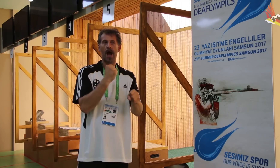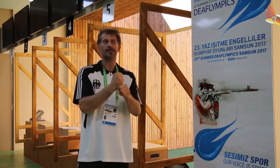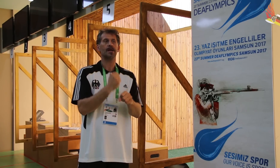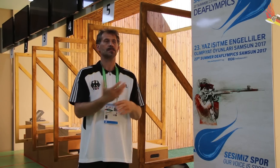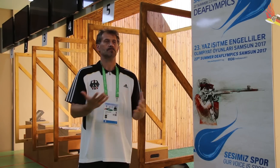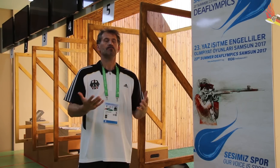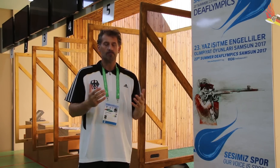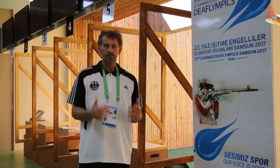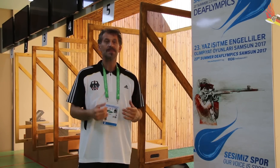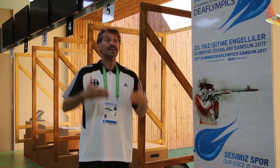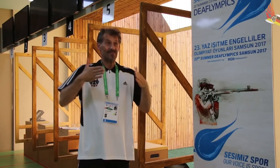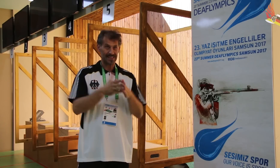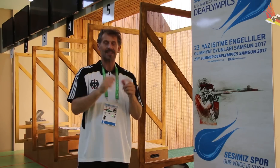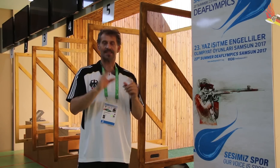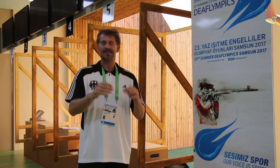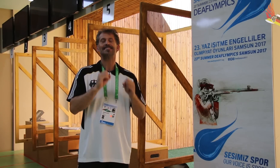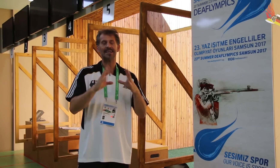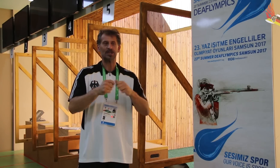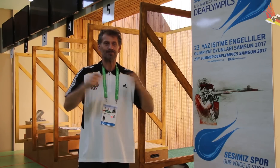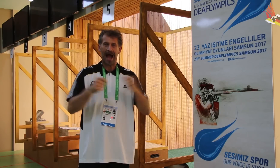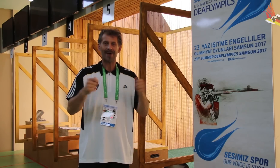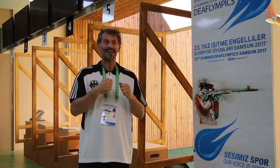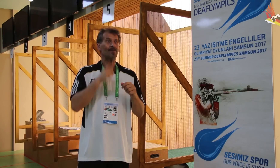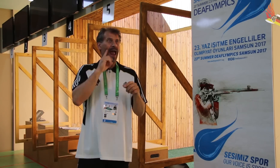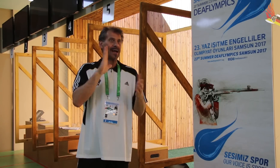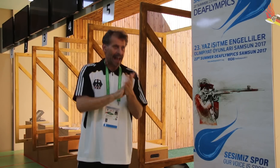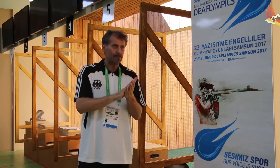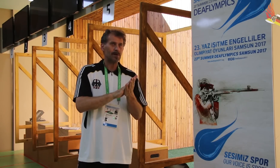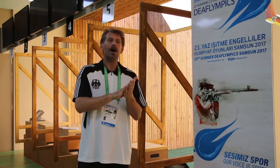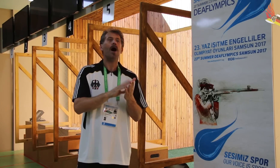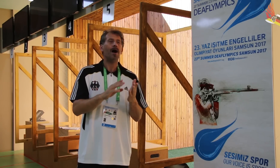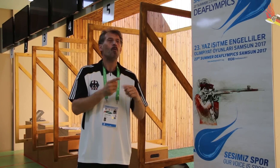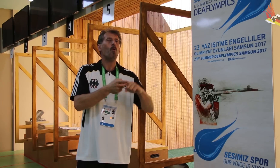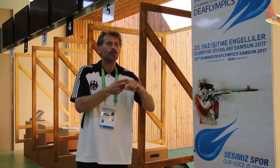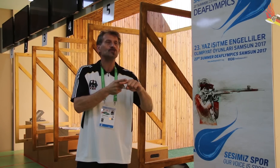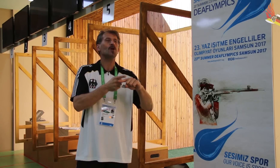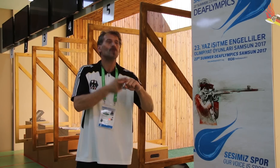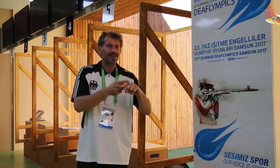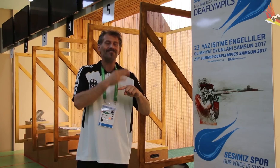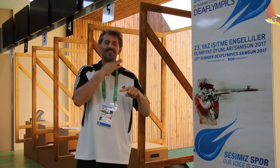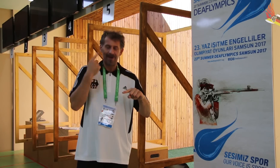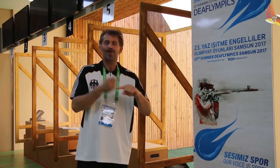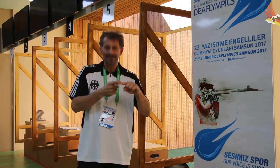Und ich bin sogar ins Finale gekommen und es war total spannend. Ich dachte ich wäre schon durch, aber es waren nur Unentschieden.